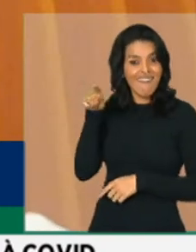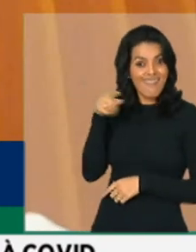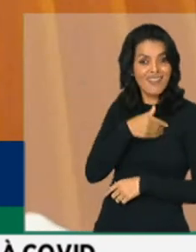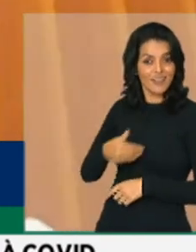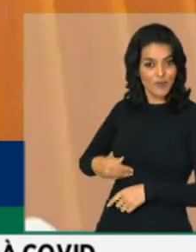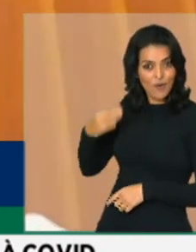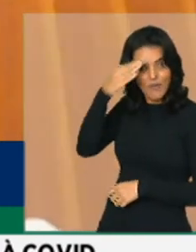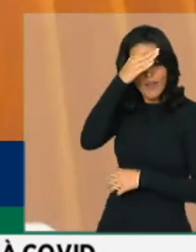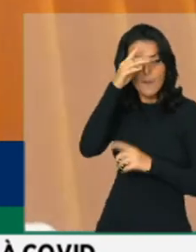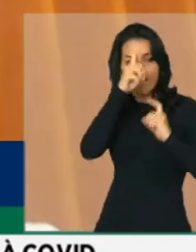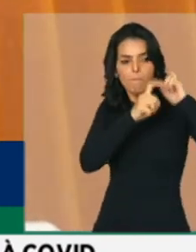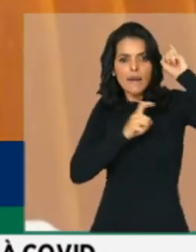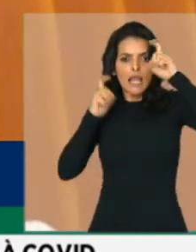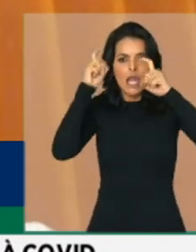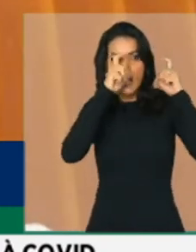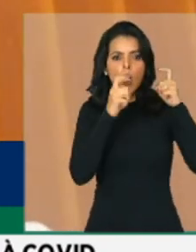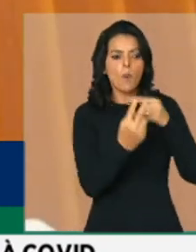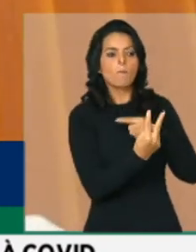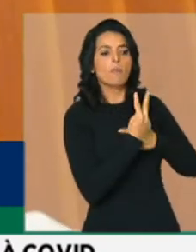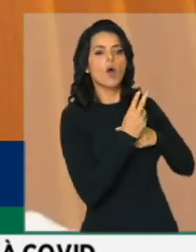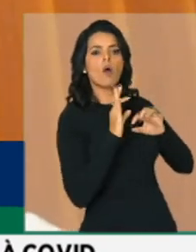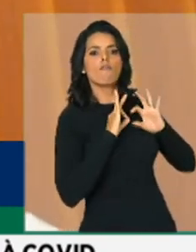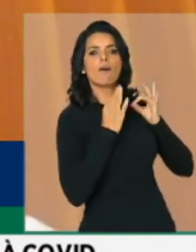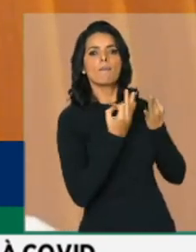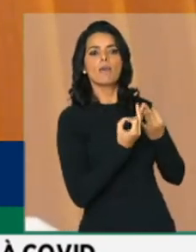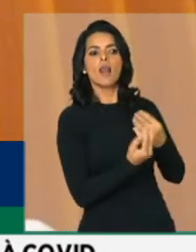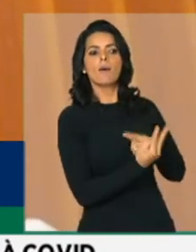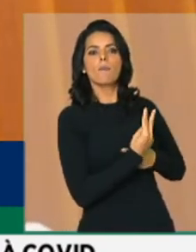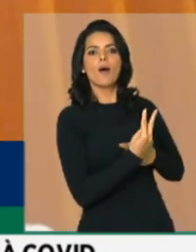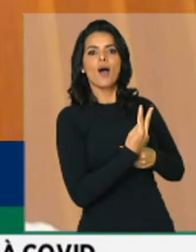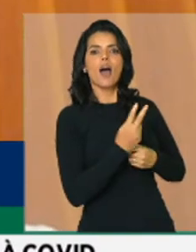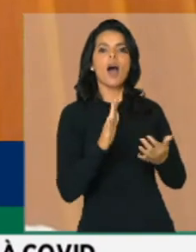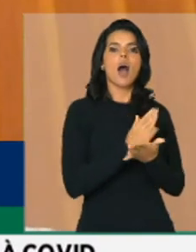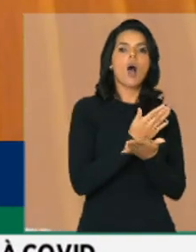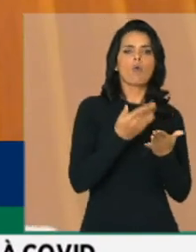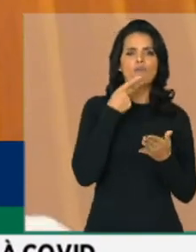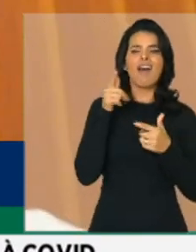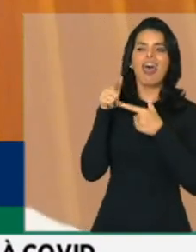FAZEM DO BRASIL, NESTE MOMENTO, UM PAR IA INTERNACIONAL NÃO DO BRASIL, MAS DO GOVERNO BRASILEIRO.